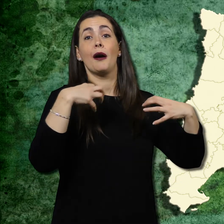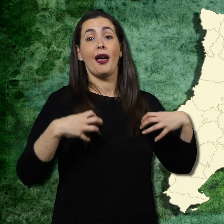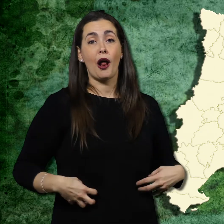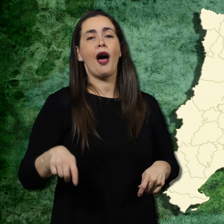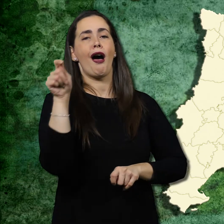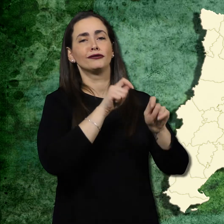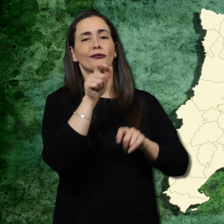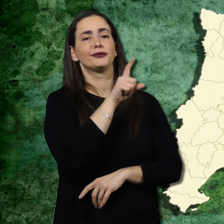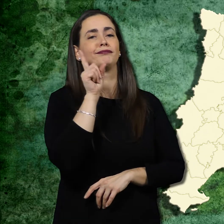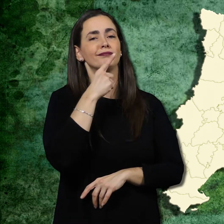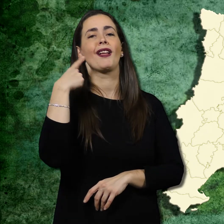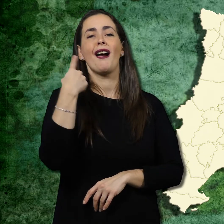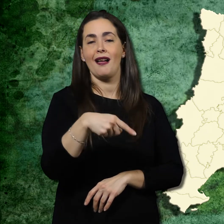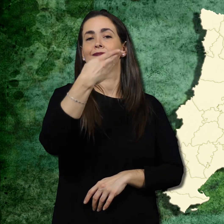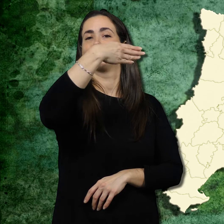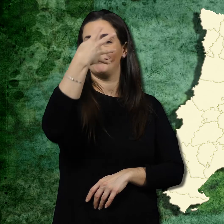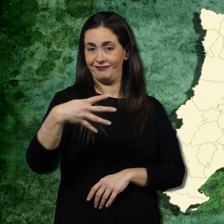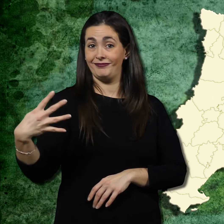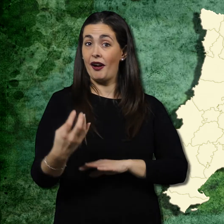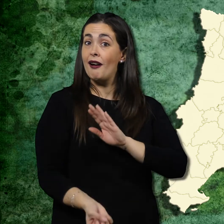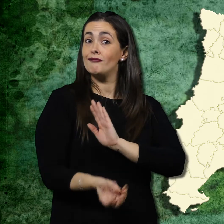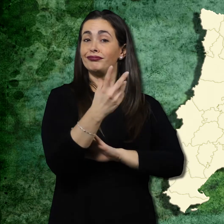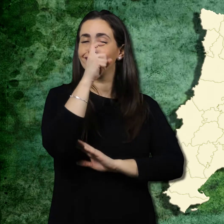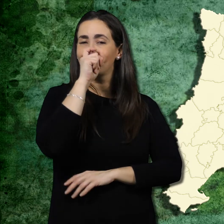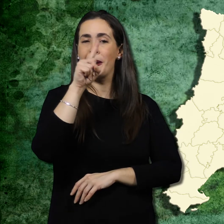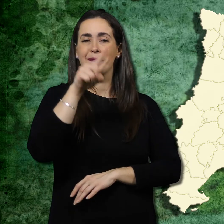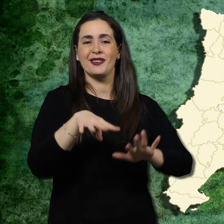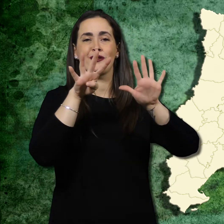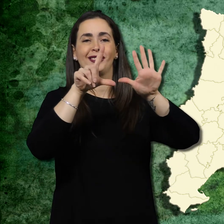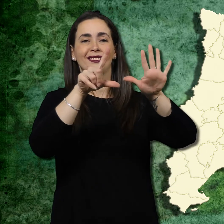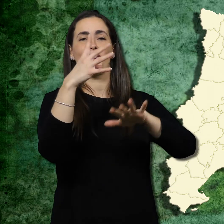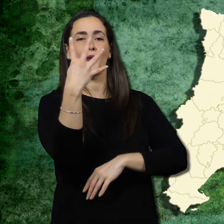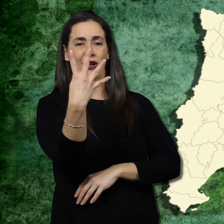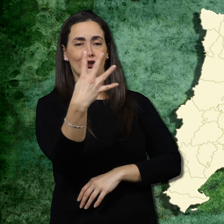Té la Llar de Persones Sordes de Badalona, fundada l’any 1974.